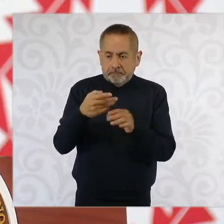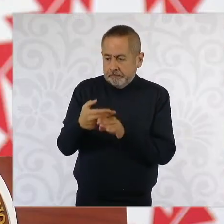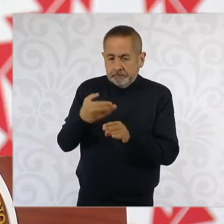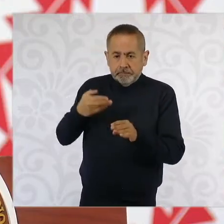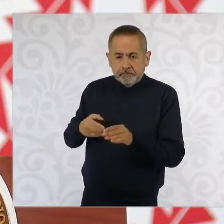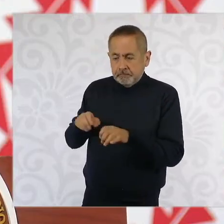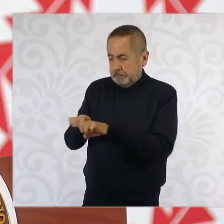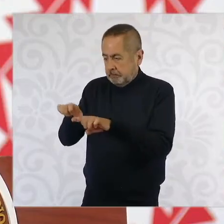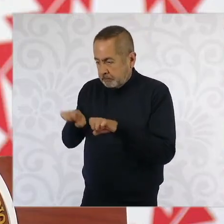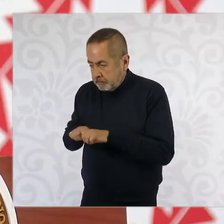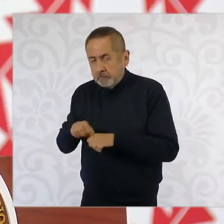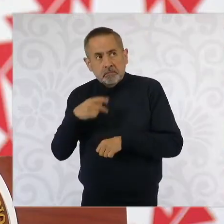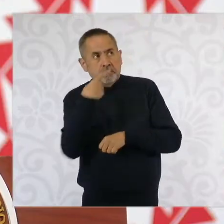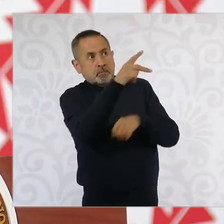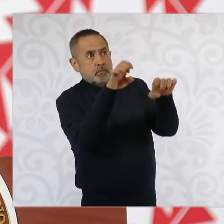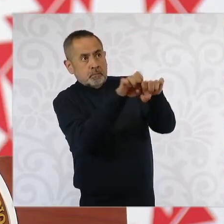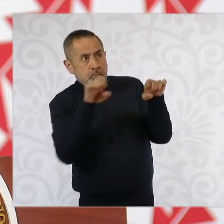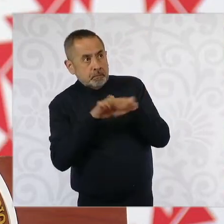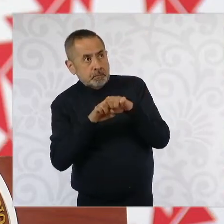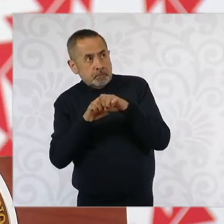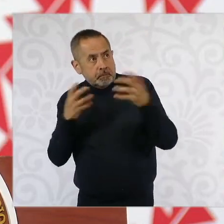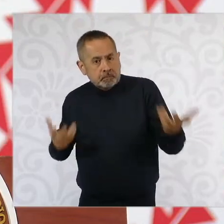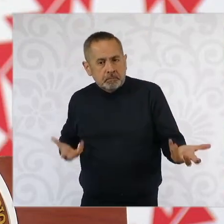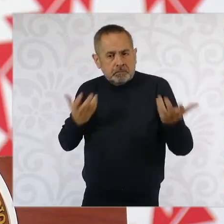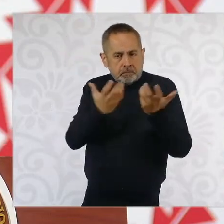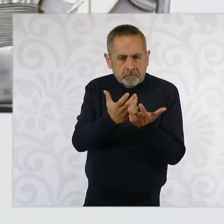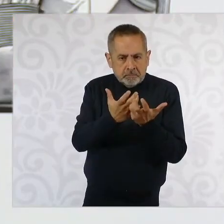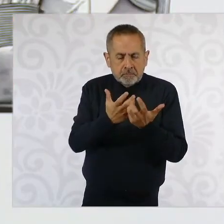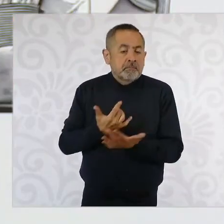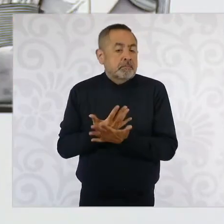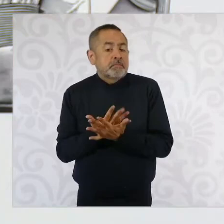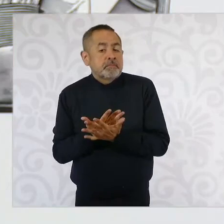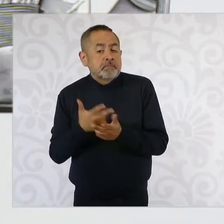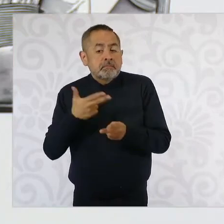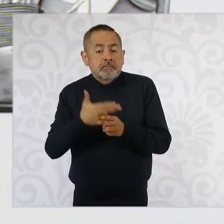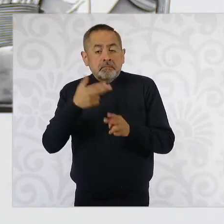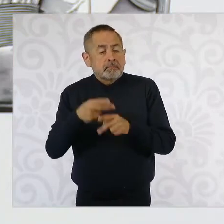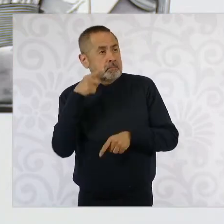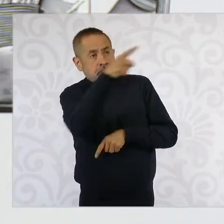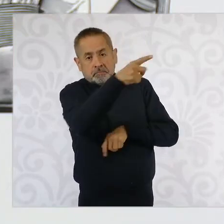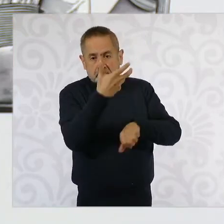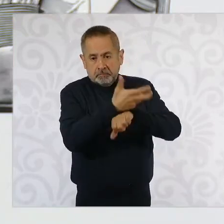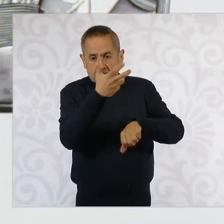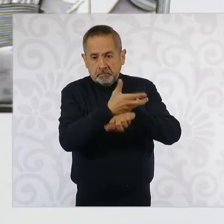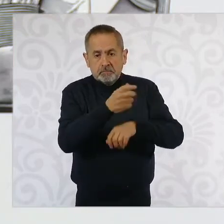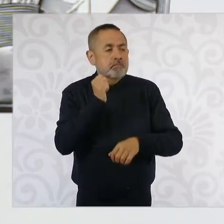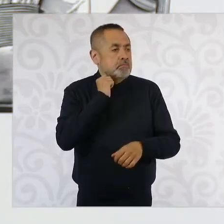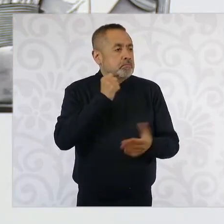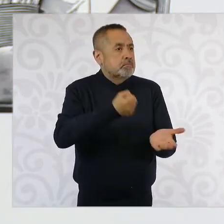que esperar a que se ratifiquen los nombramientos para que por ejemplo el canciller Juan Ramón de la